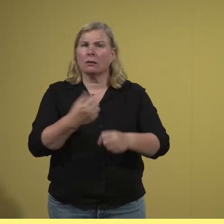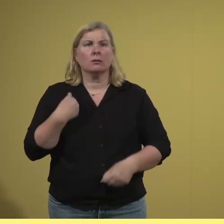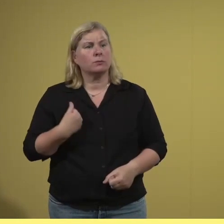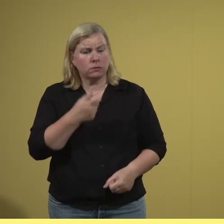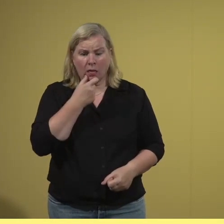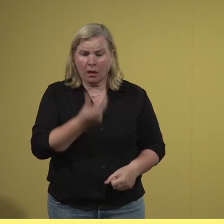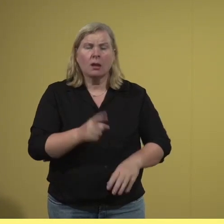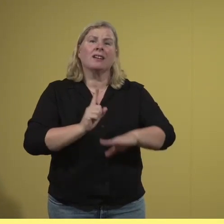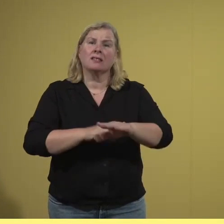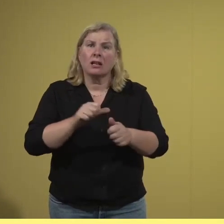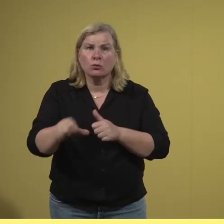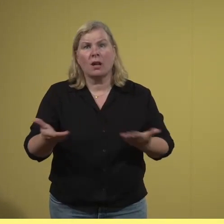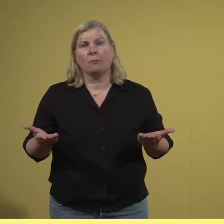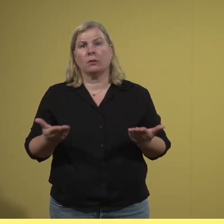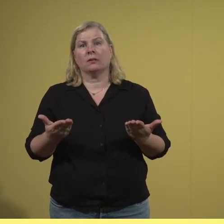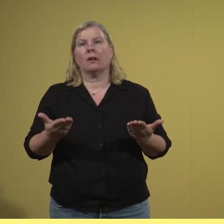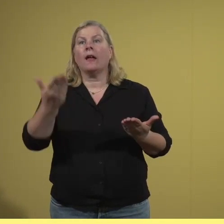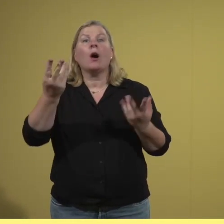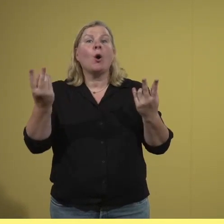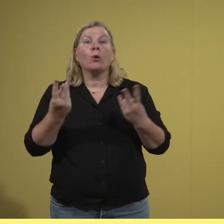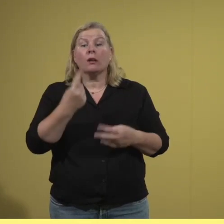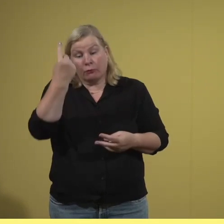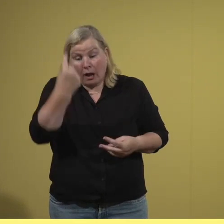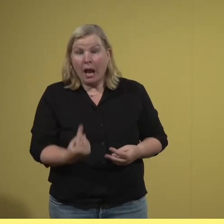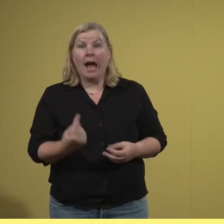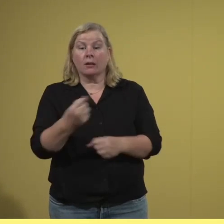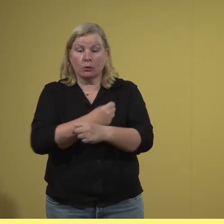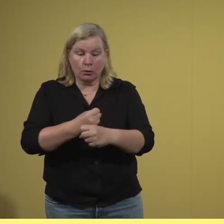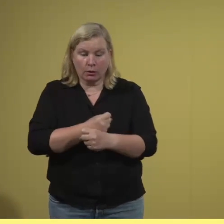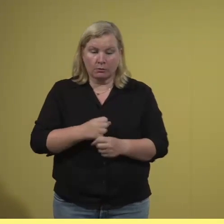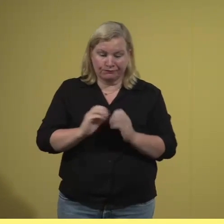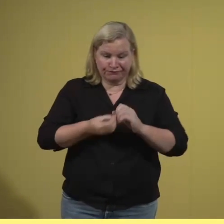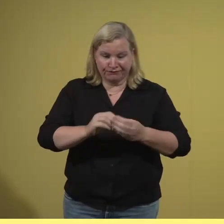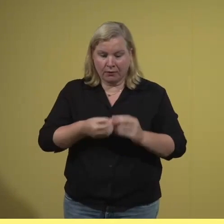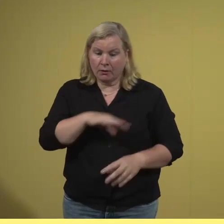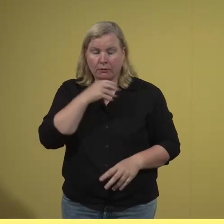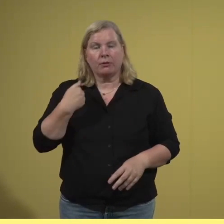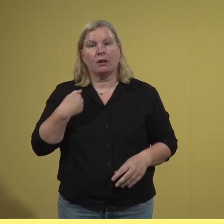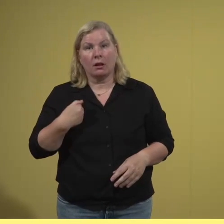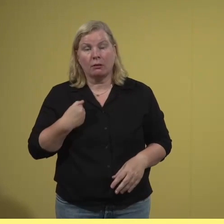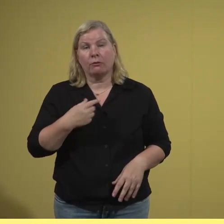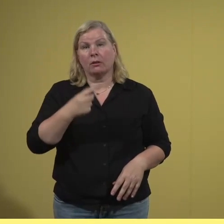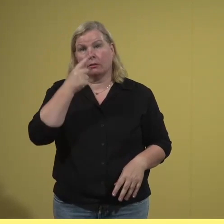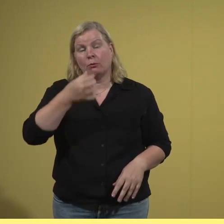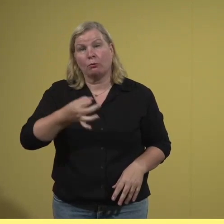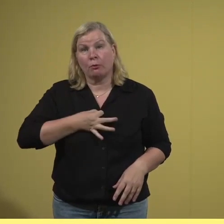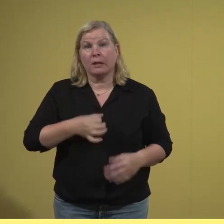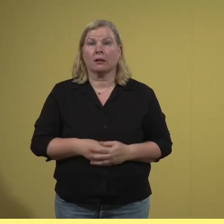Ach, Kochen ist so anstrengend, Kochen braucht so viel Zeit. Ja, oder wenn man nur für sich alleine kocht, dann denkt man so: Ach Gott, der ganze Aufwand nur für mich,